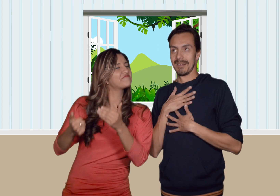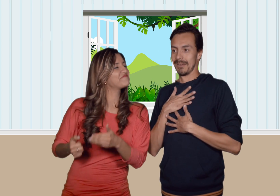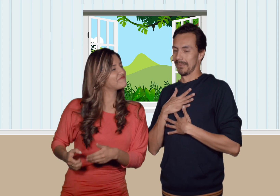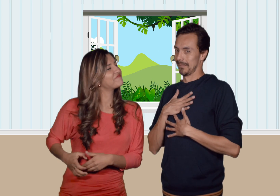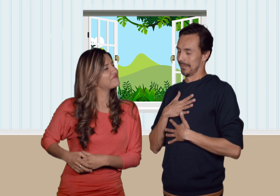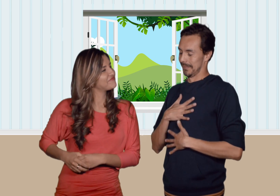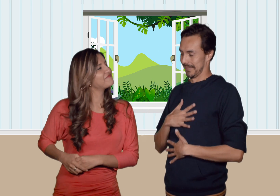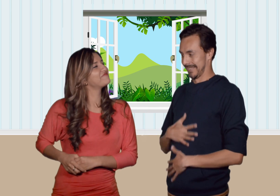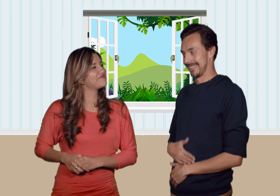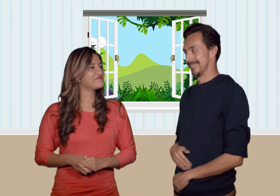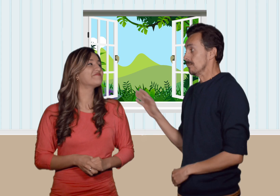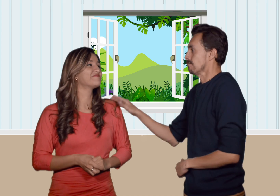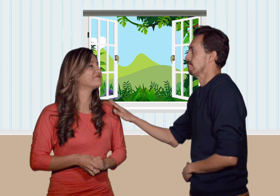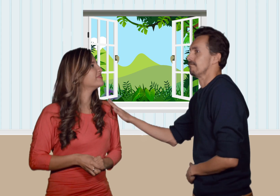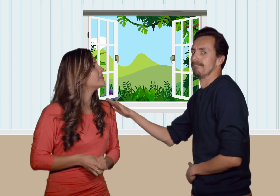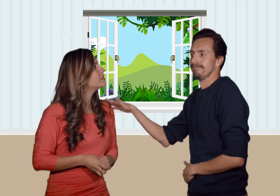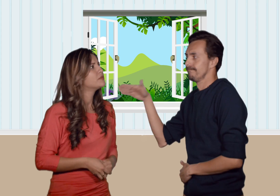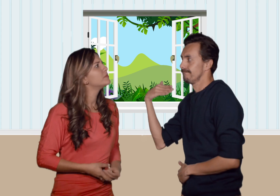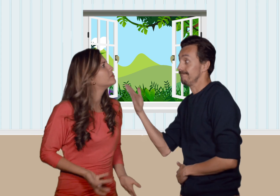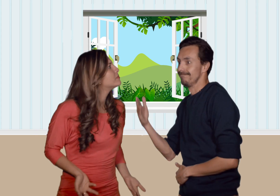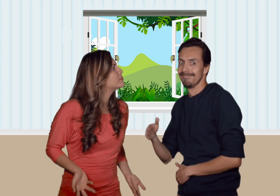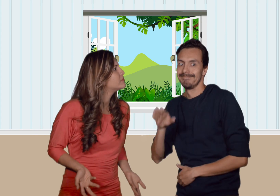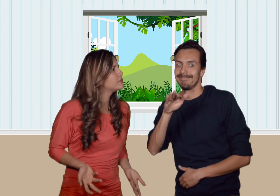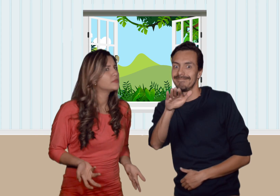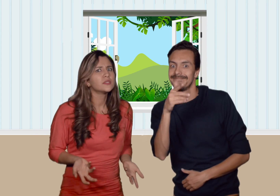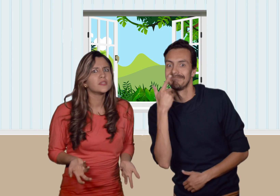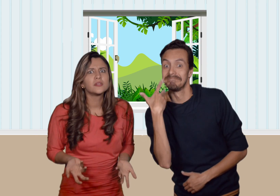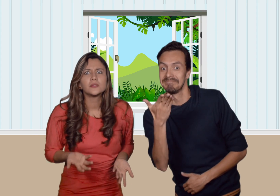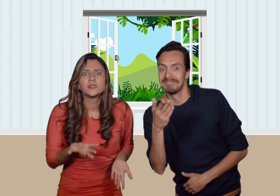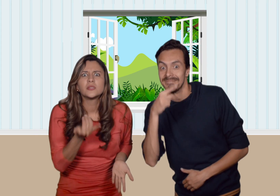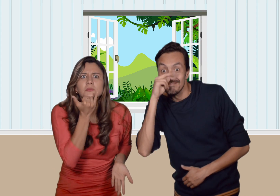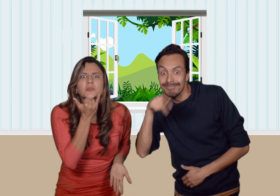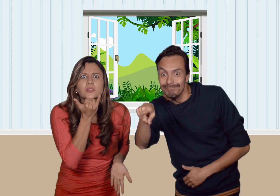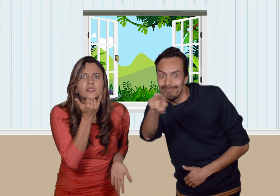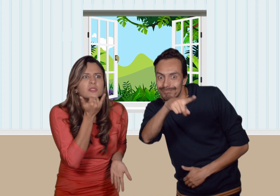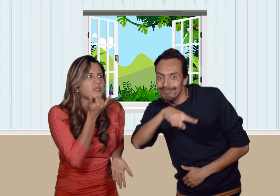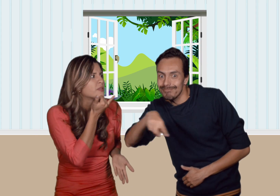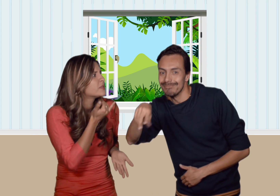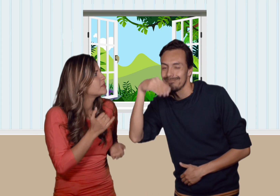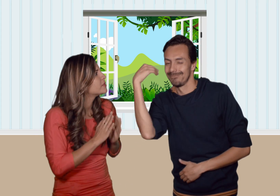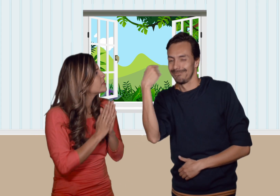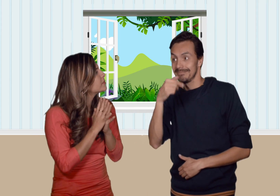Que bueno, eso me tranquiliza. ¡Tengo que contarte algo! Y a ustedes también niños.